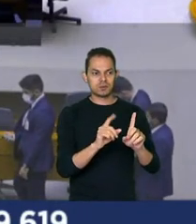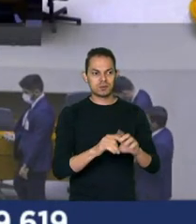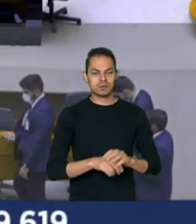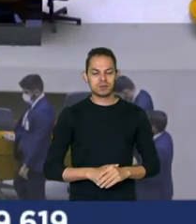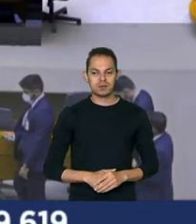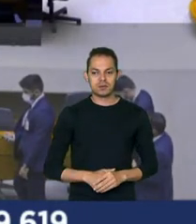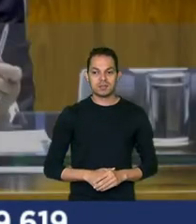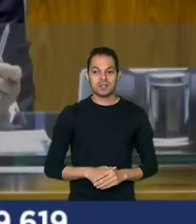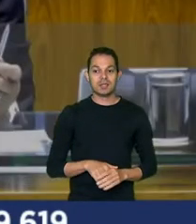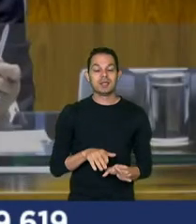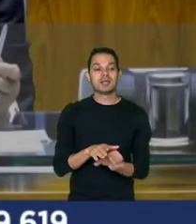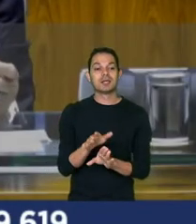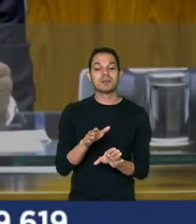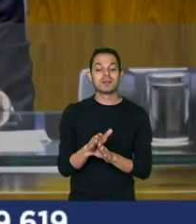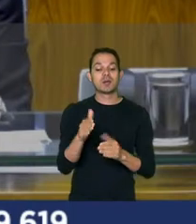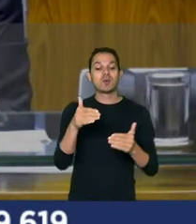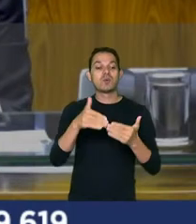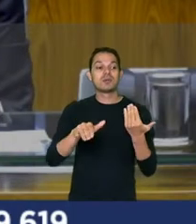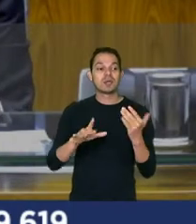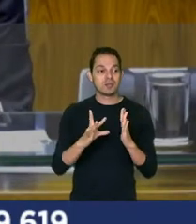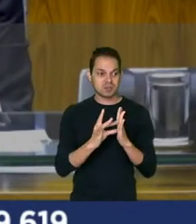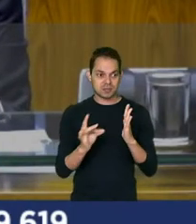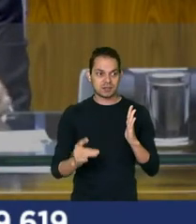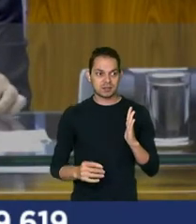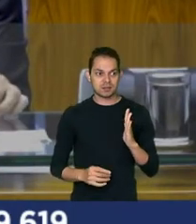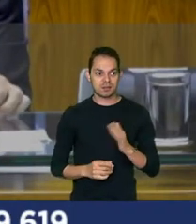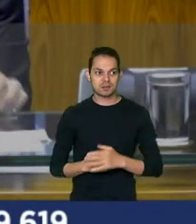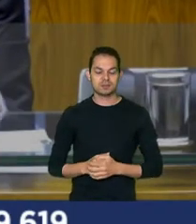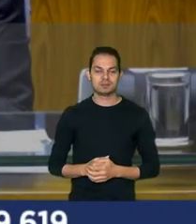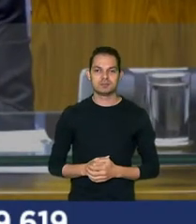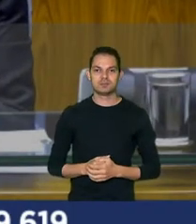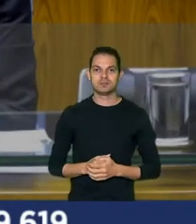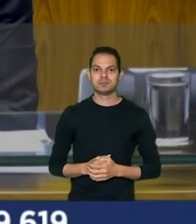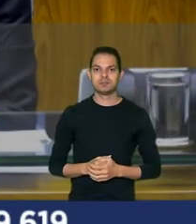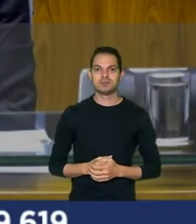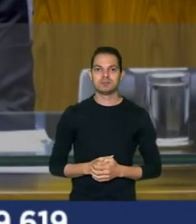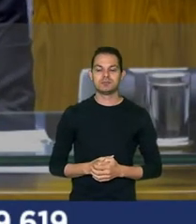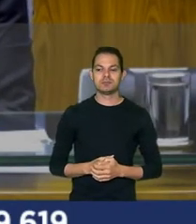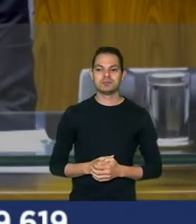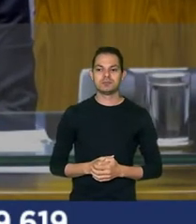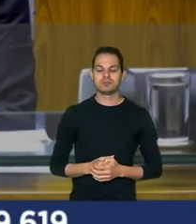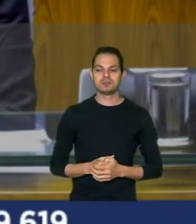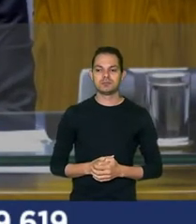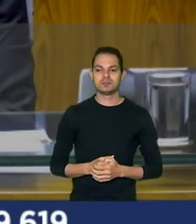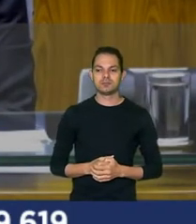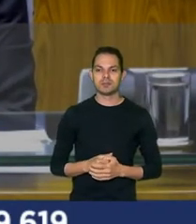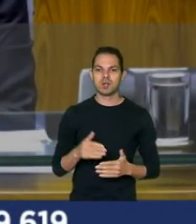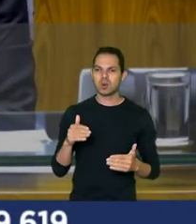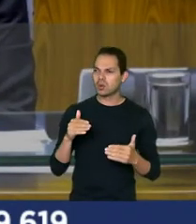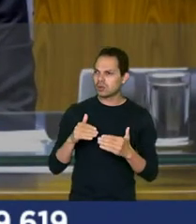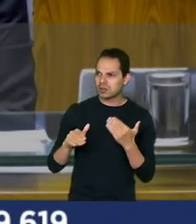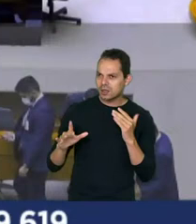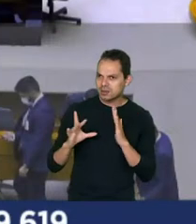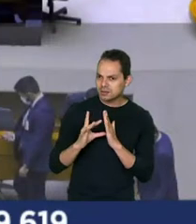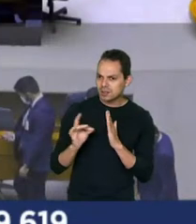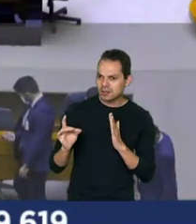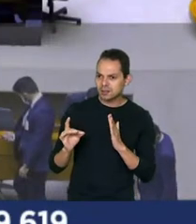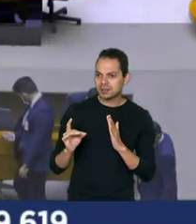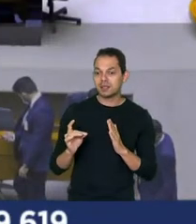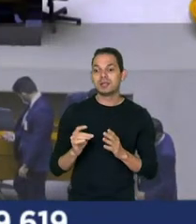EXCELÊNCIA TINHA ME PEDIDO PARA ENCAMINHAR CONTRÁRIO AO DESTAQUE. -- [DEPUTADO]: DESCULPA, PRESIDENTE. ENCAMINHAR